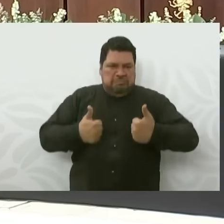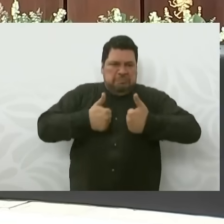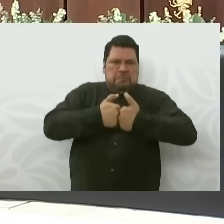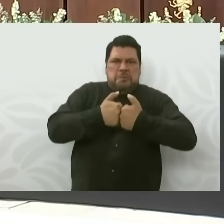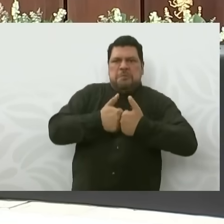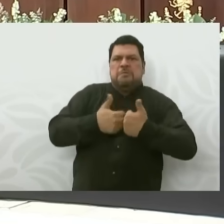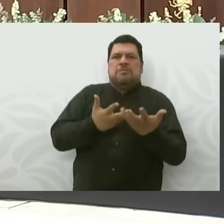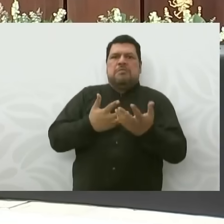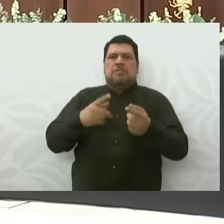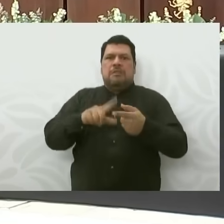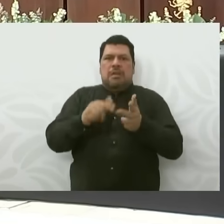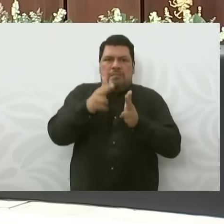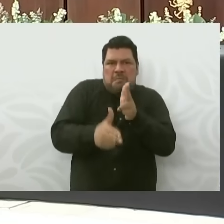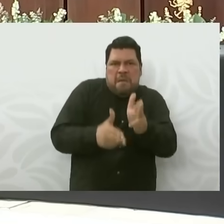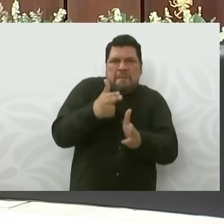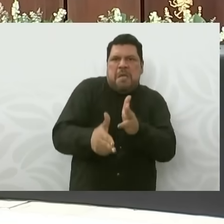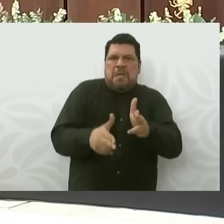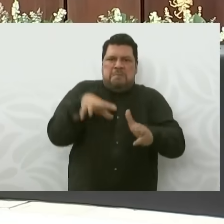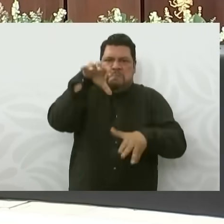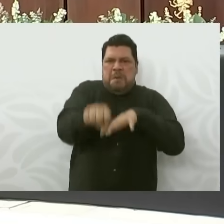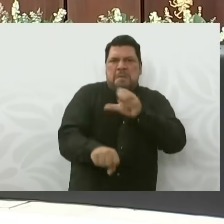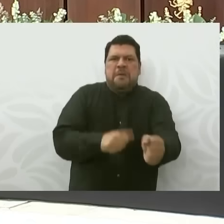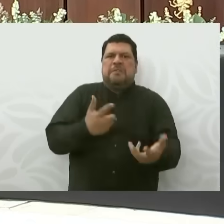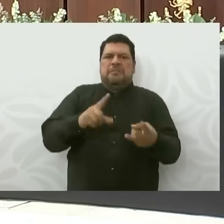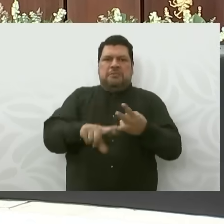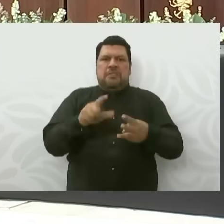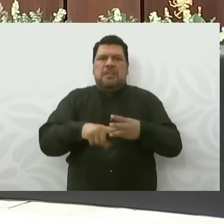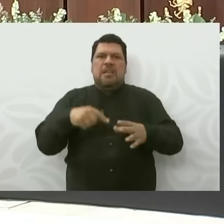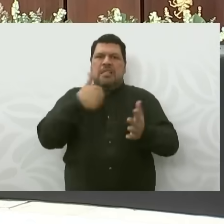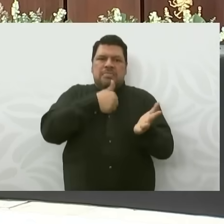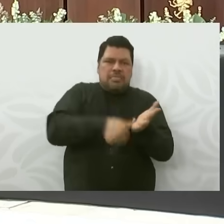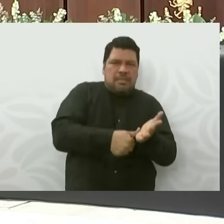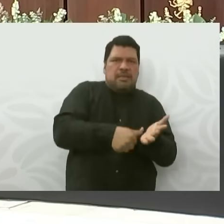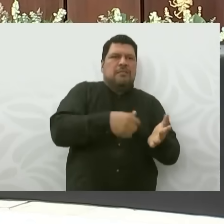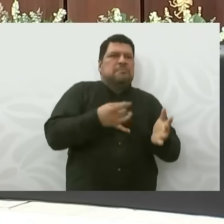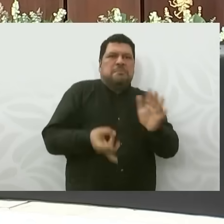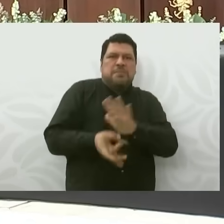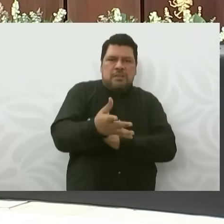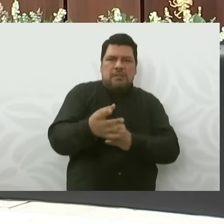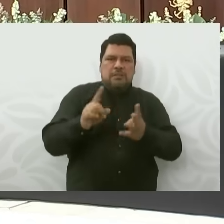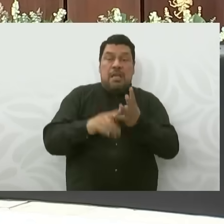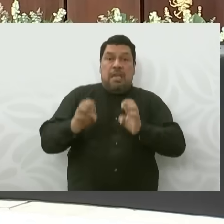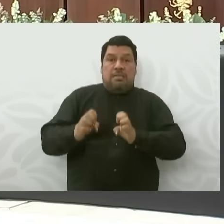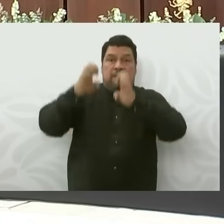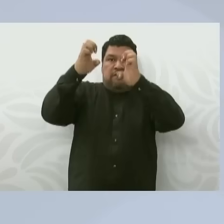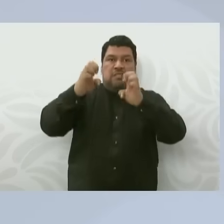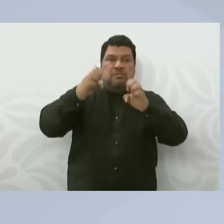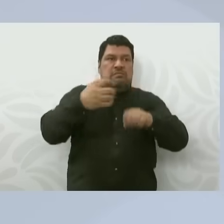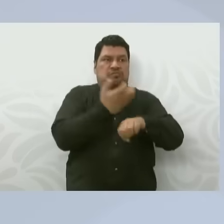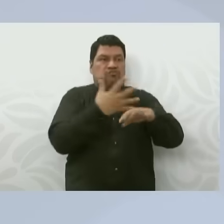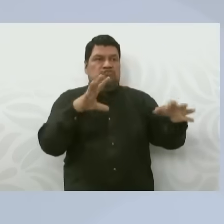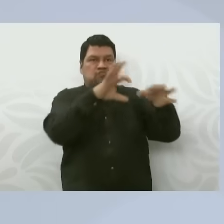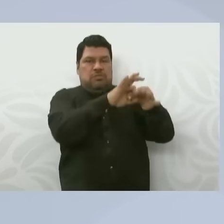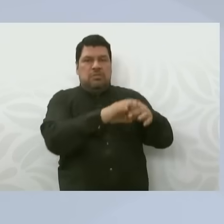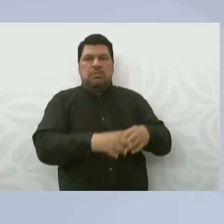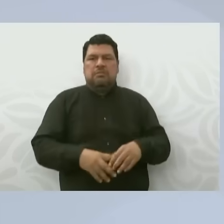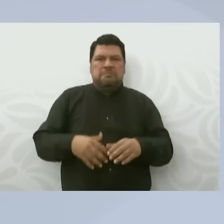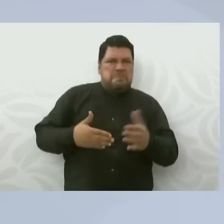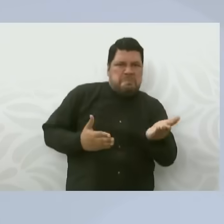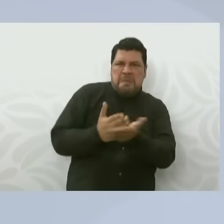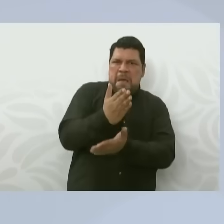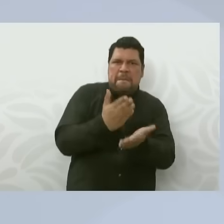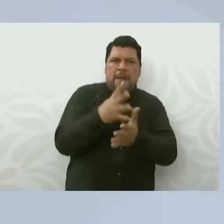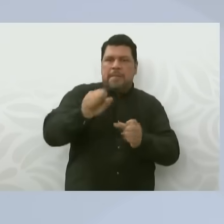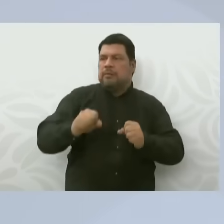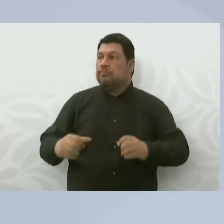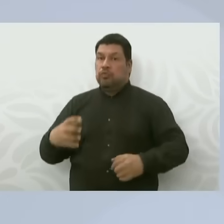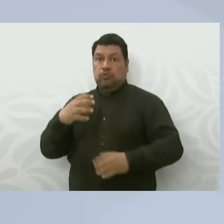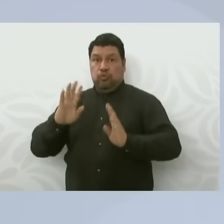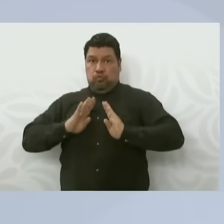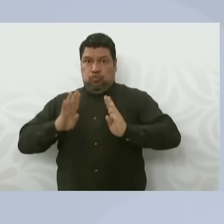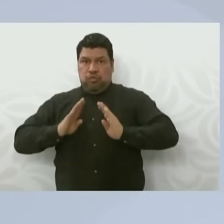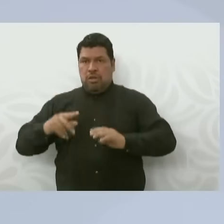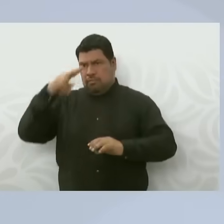la estación de ferrocarril el correo y el edificio del consulado los cadetes mexicanos las mujeres y